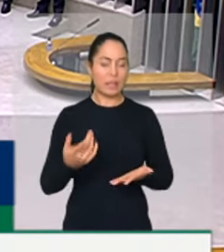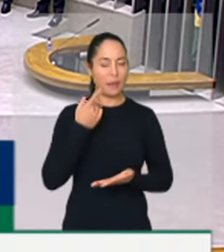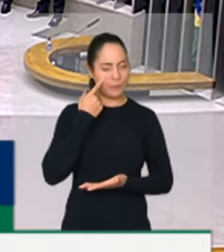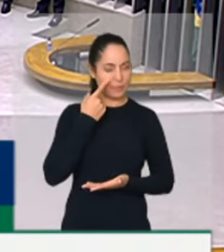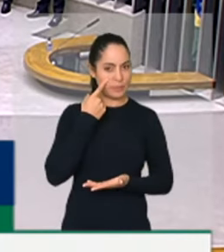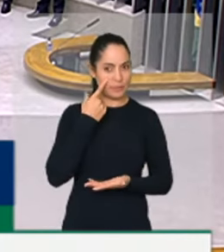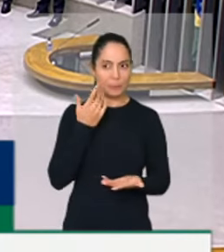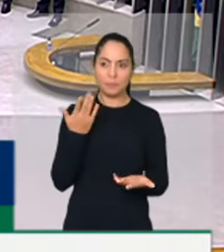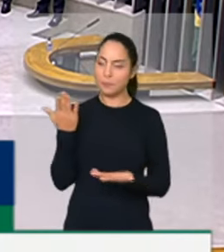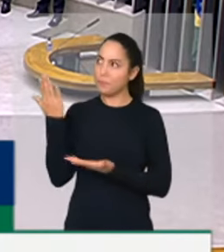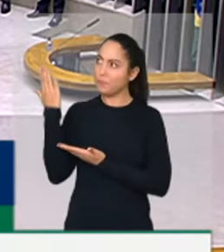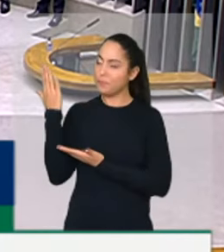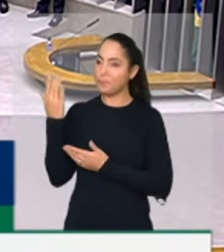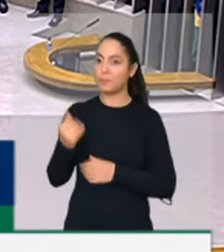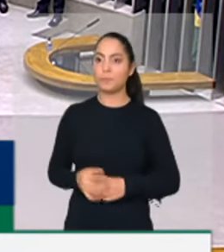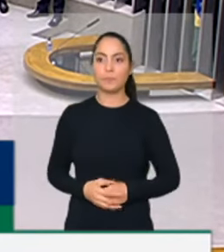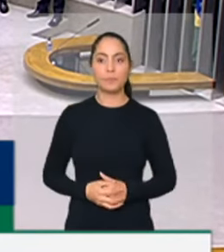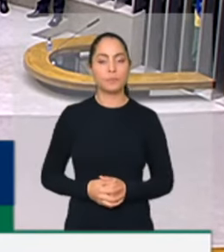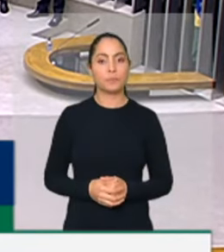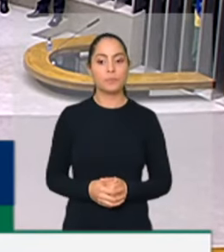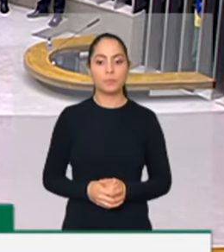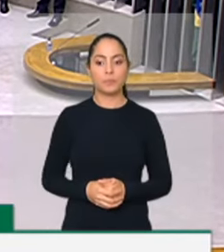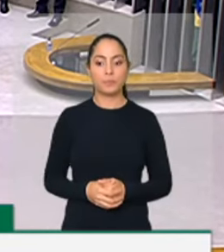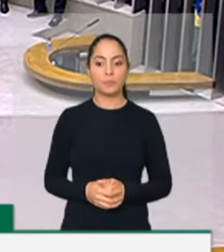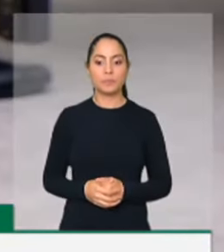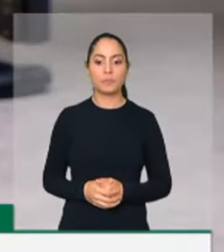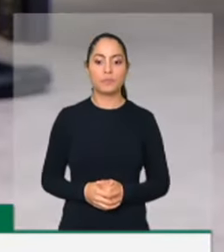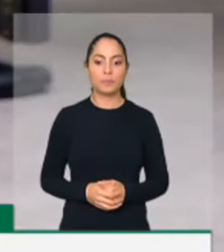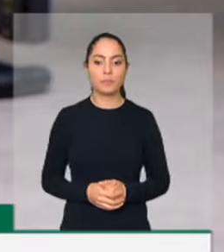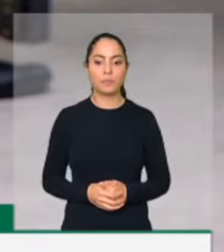DIZ QUE TODOS SOMOS IGUAIS PERANTE A LEI. [CARLOS OLIVEIRA]: ESSE É O DEPUTADO DO PMDB DO